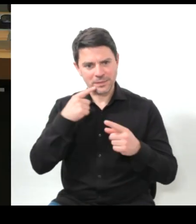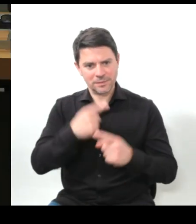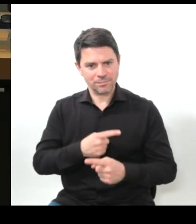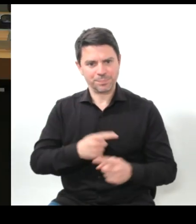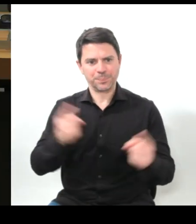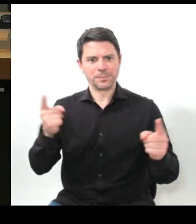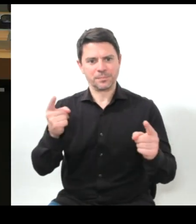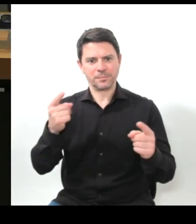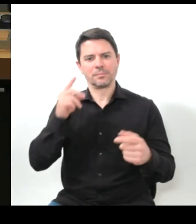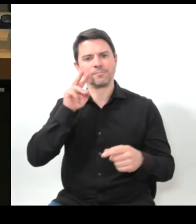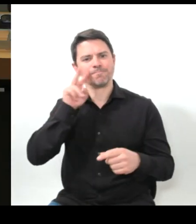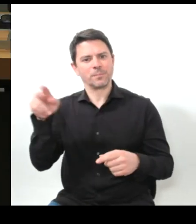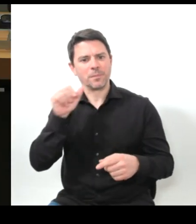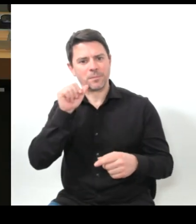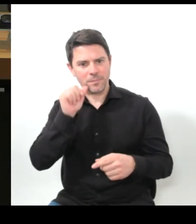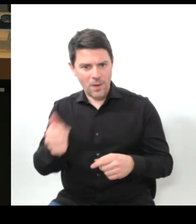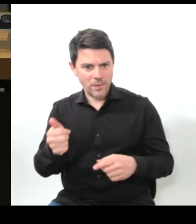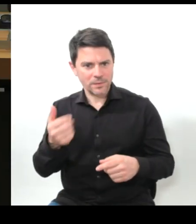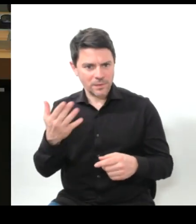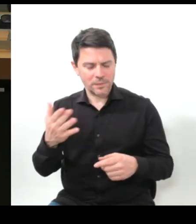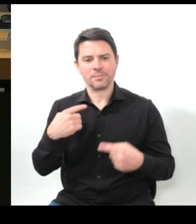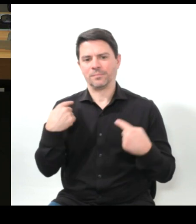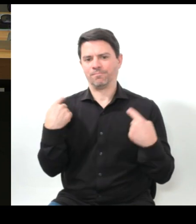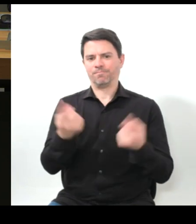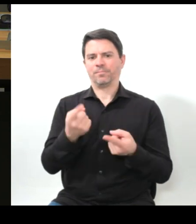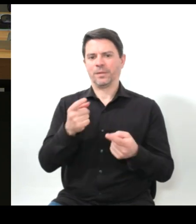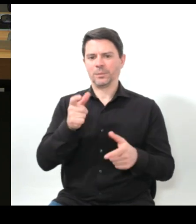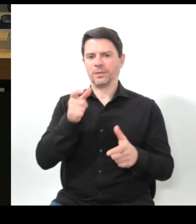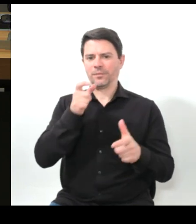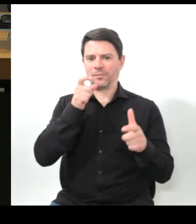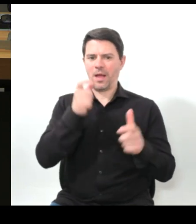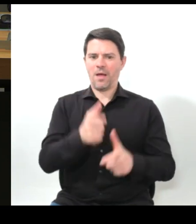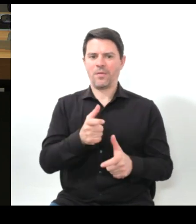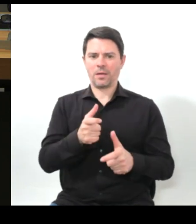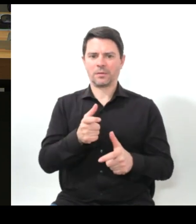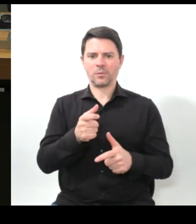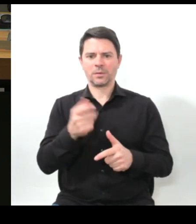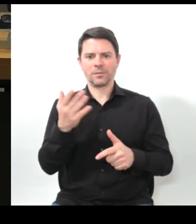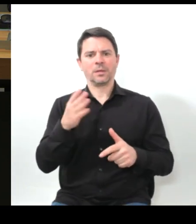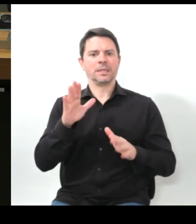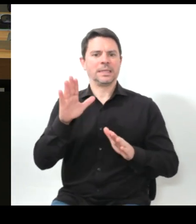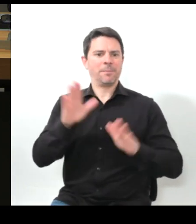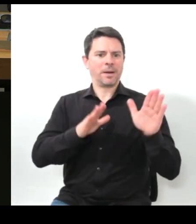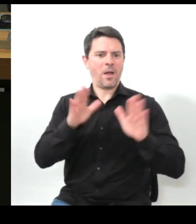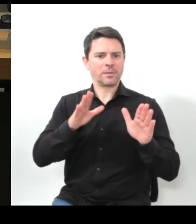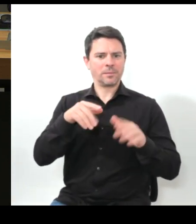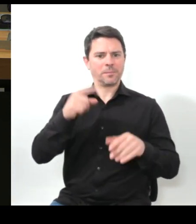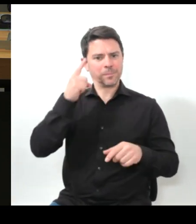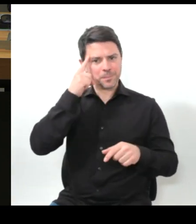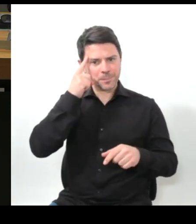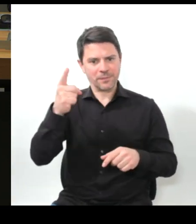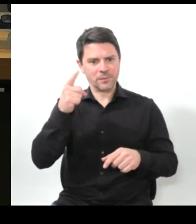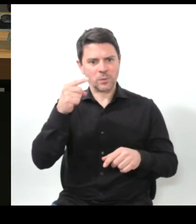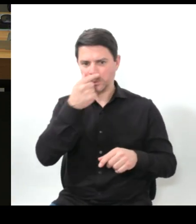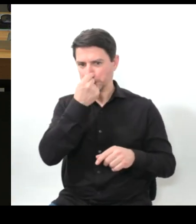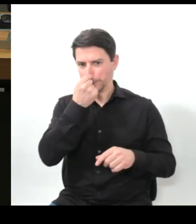in der Geschichte der Bundesrepublik Deutschland. Das ist eine Situation, die sich niemand gewünscht hat. Das ist eine Situation, die nach